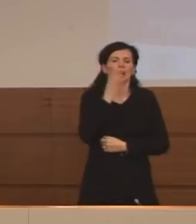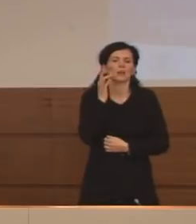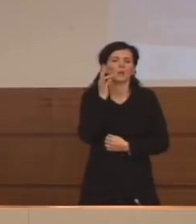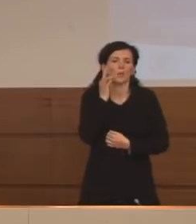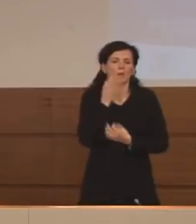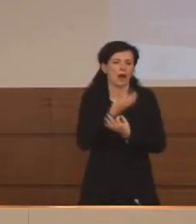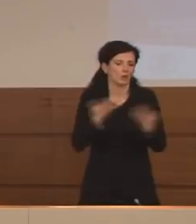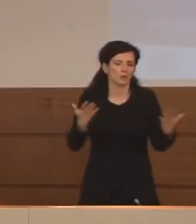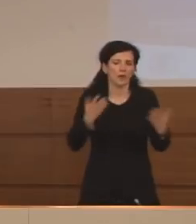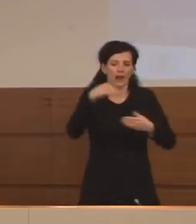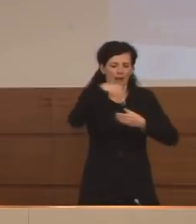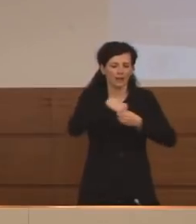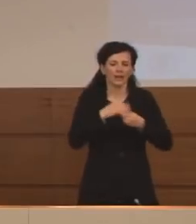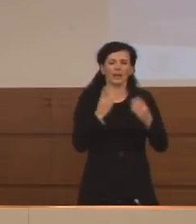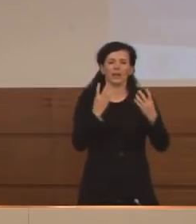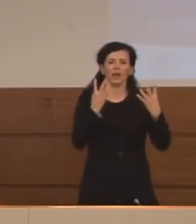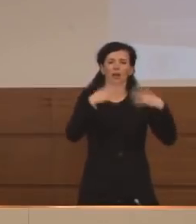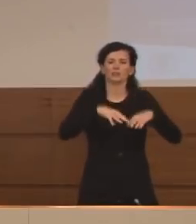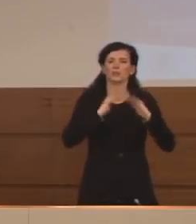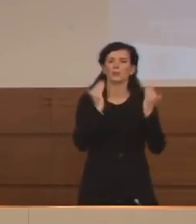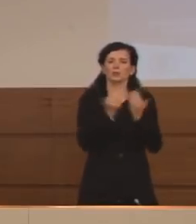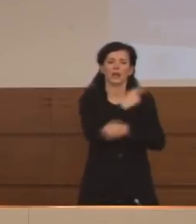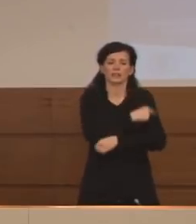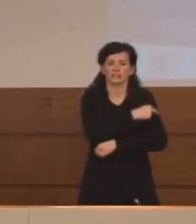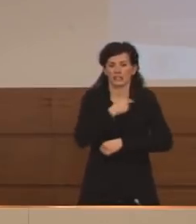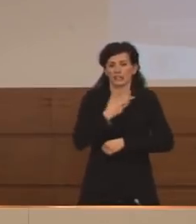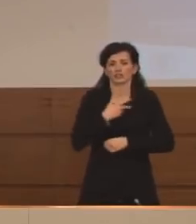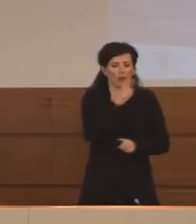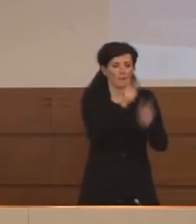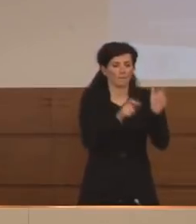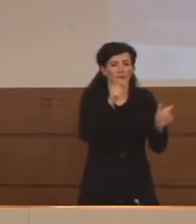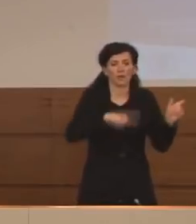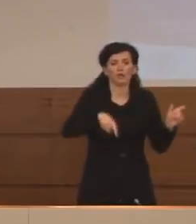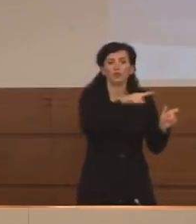Quindi non è detto che ci abbia sempre azzeccato, come dire?